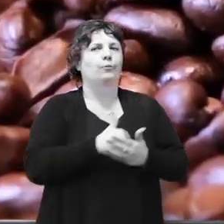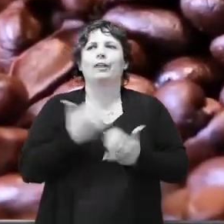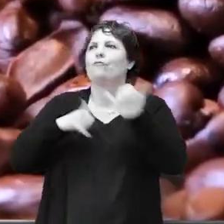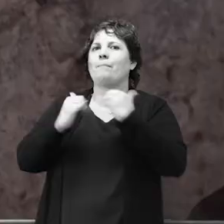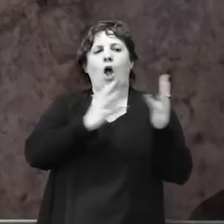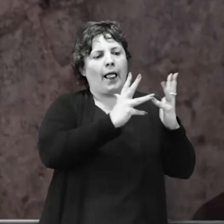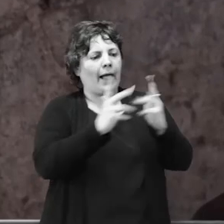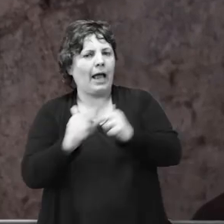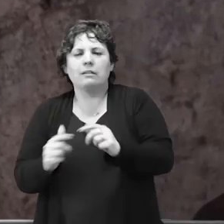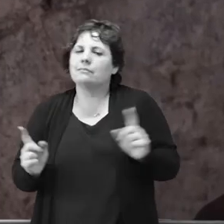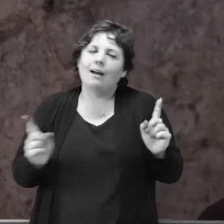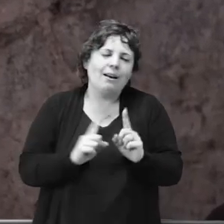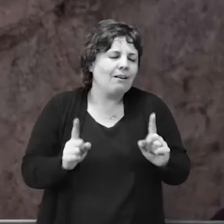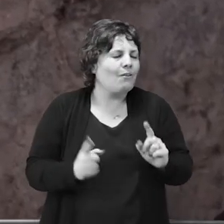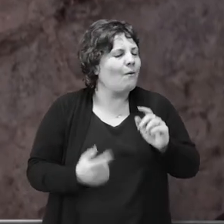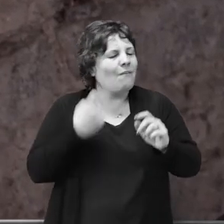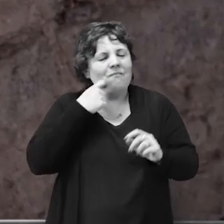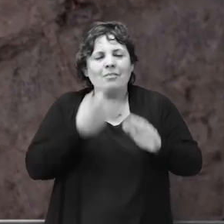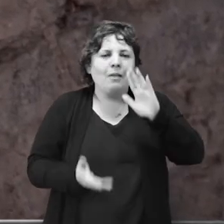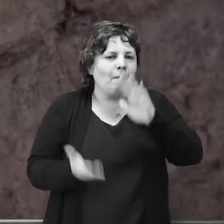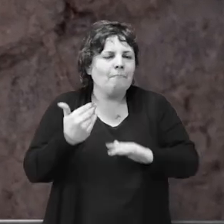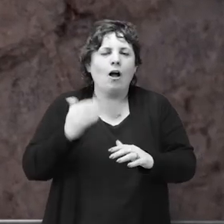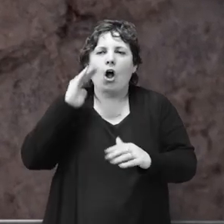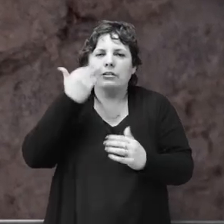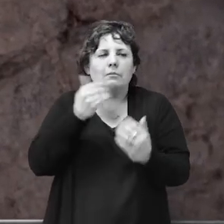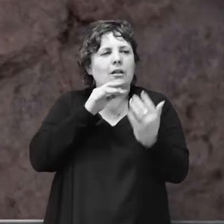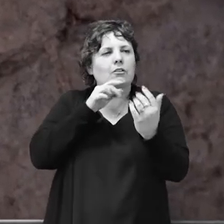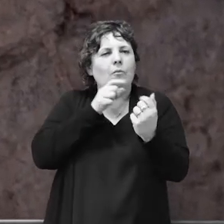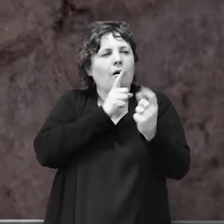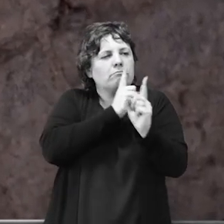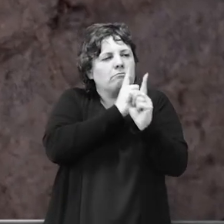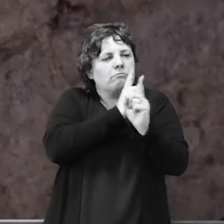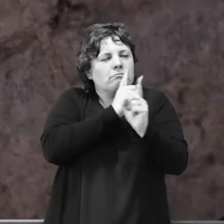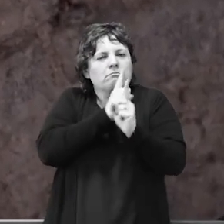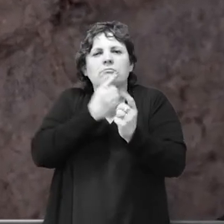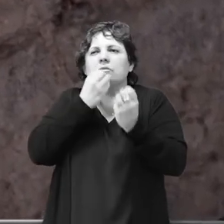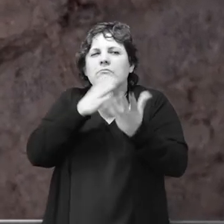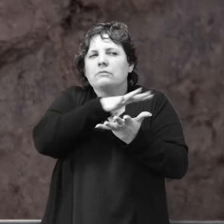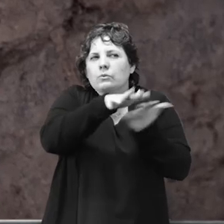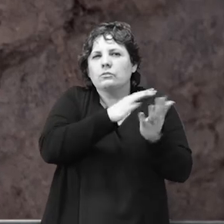sino un conocimiento cercano de la situación de las personas